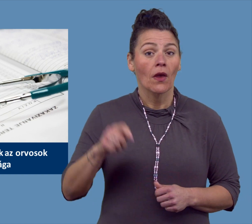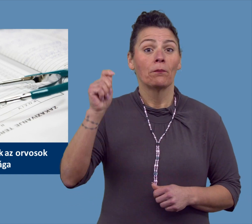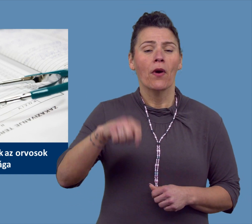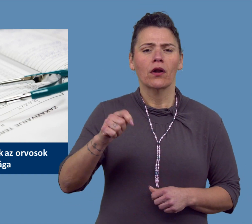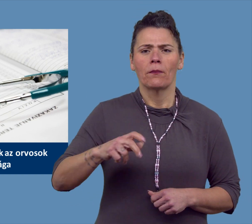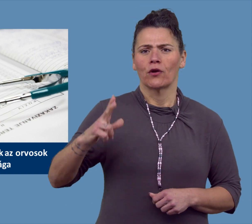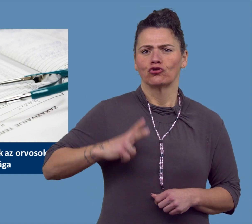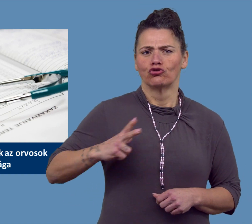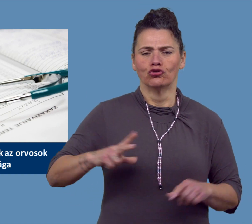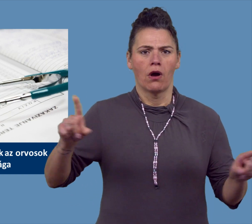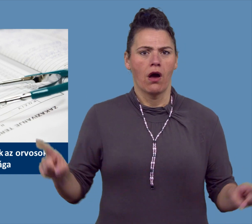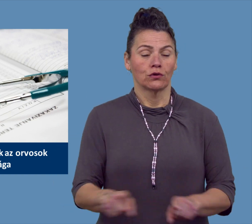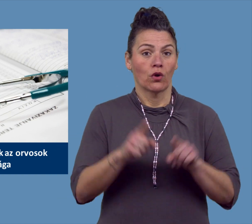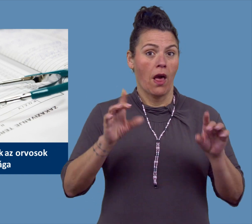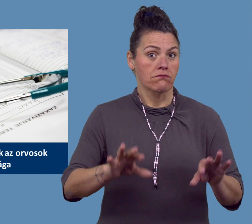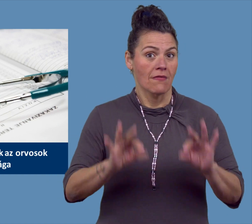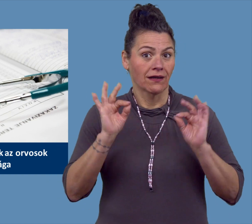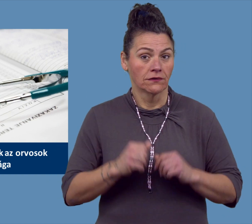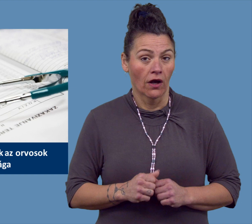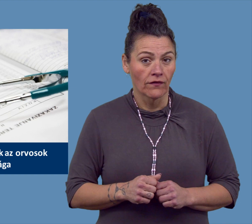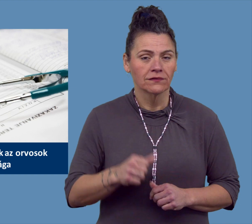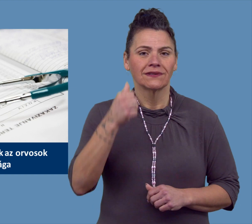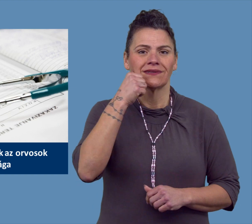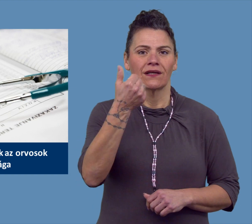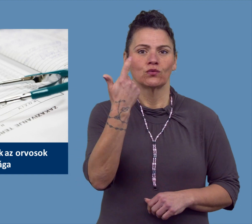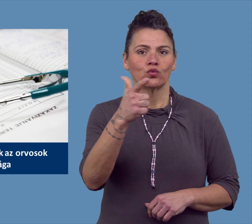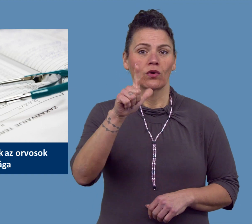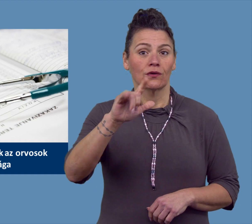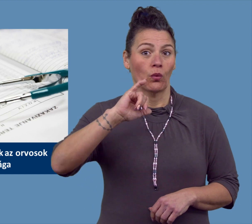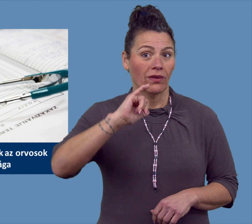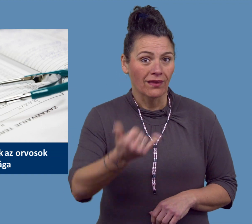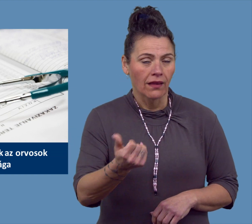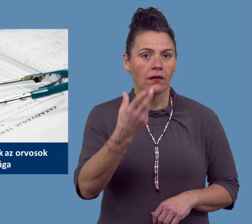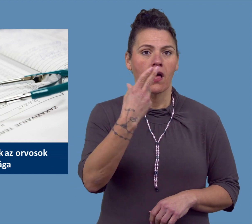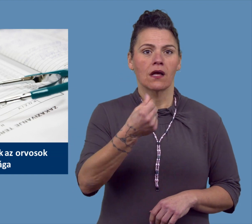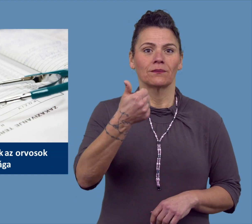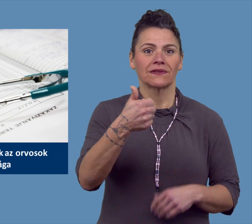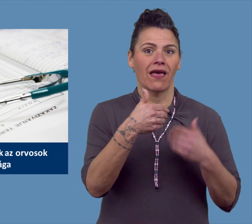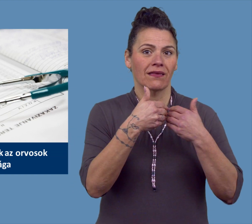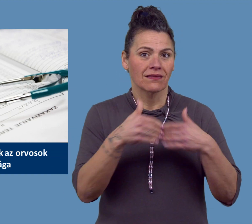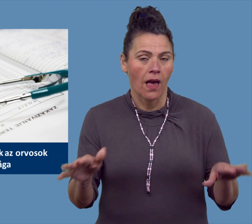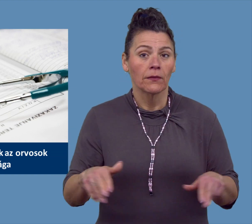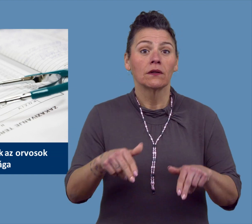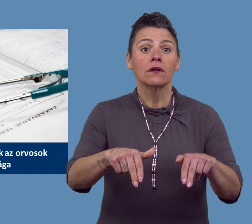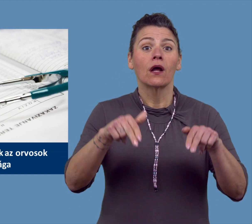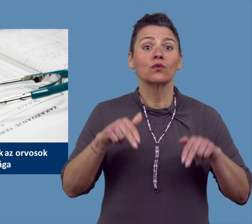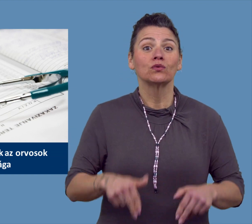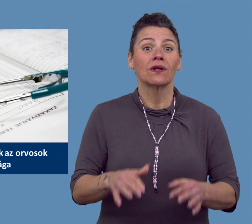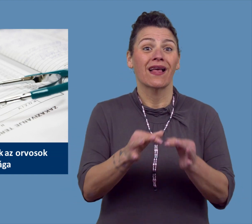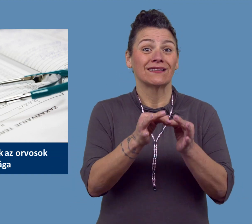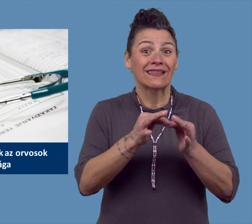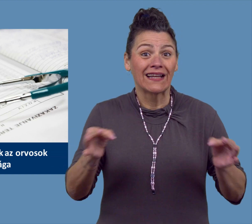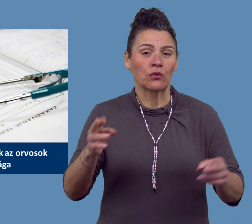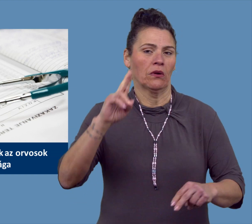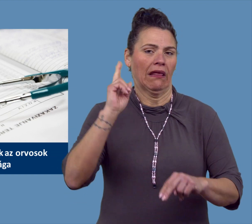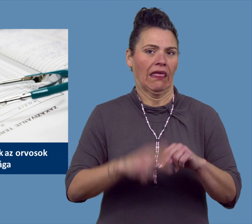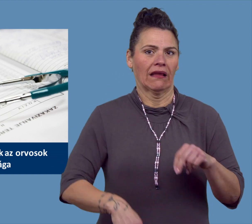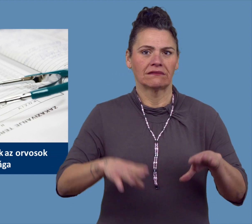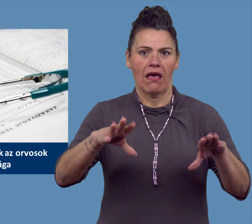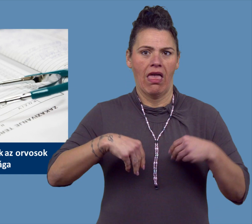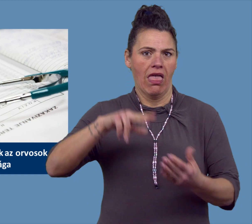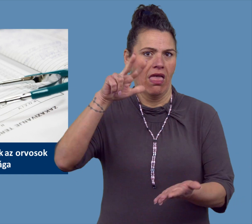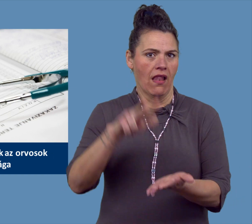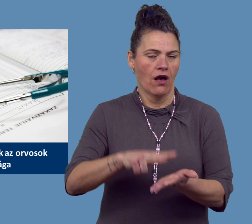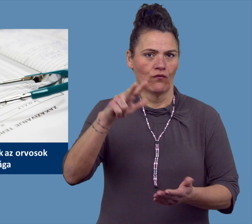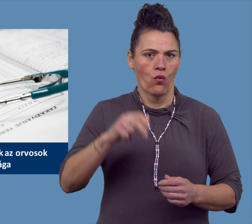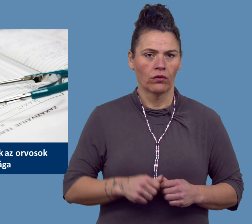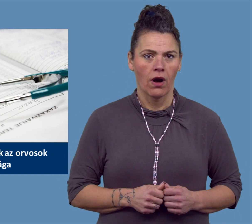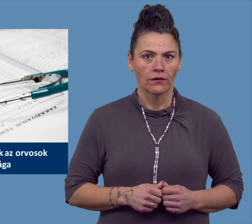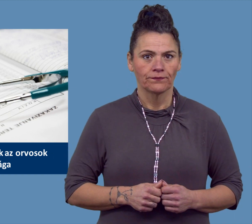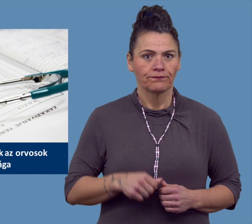122 igen szavazattal 31 ellenvoks mellett, tartózkodás nélkül fogadott el a Ház.